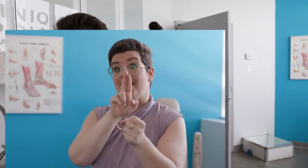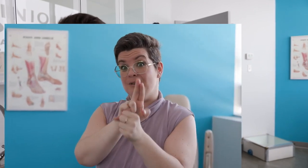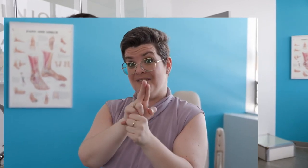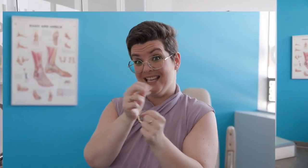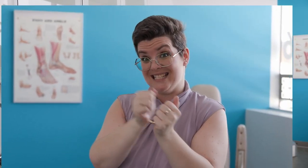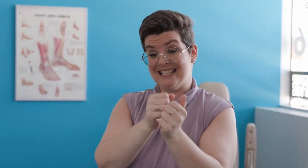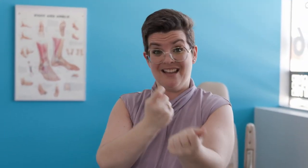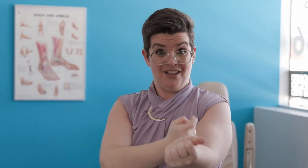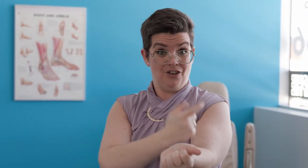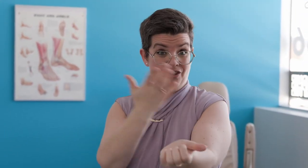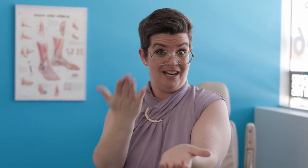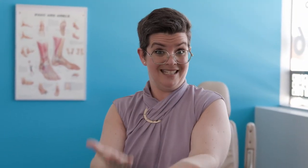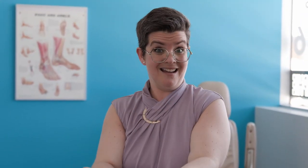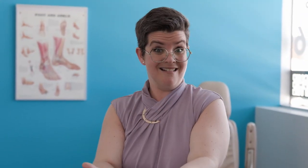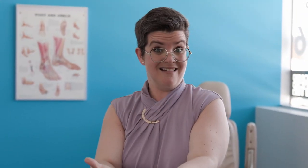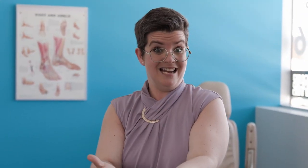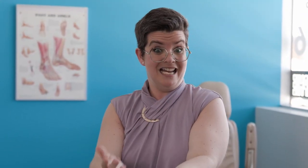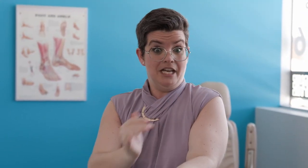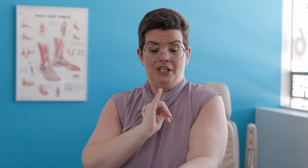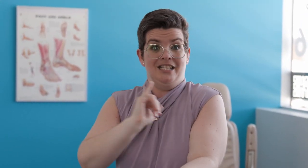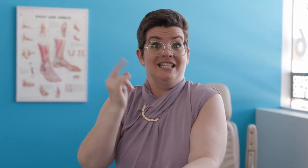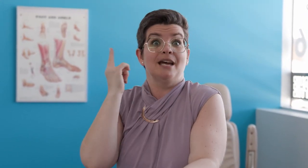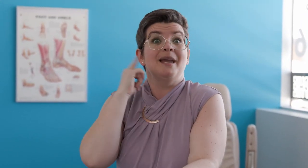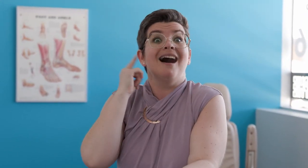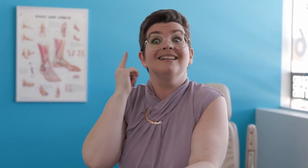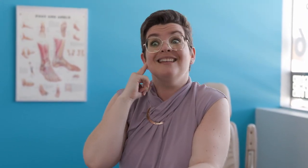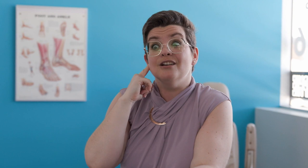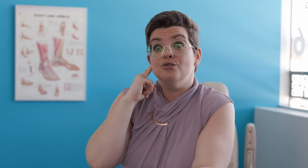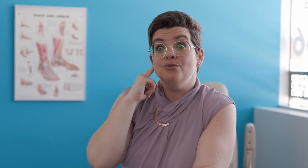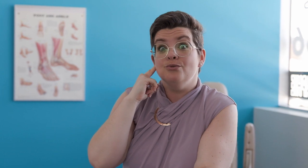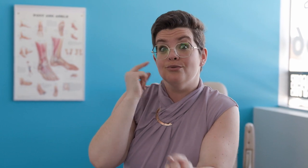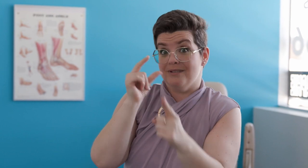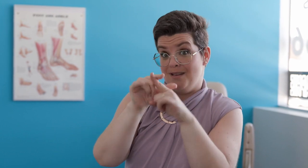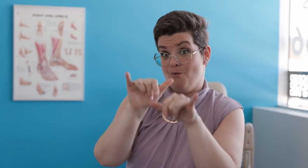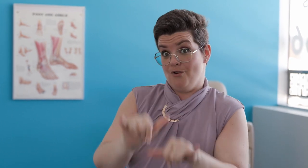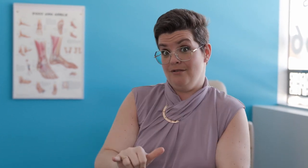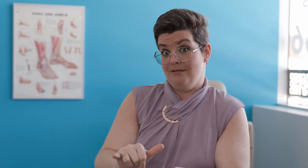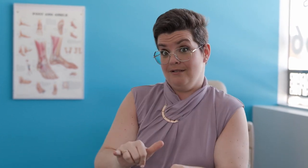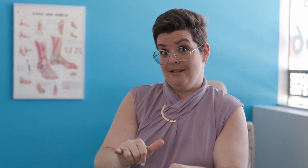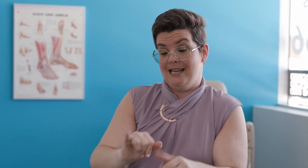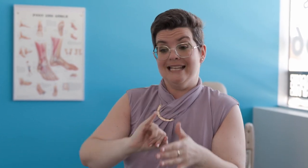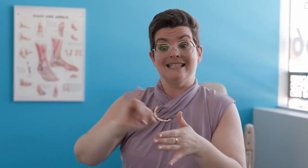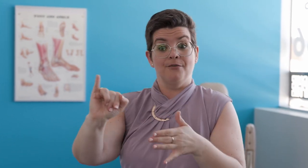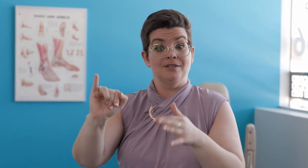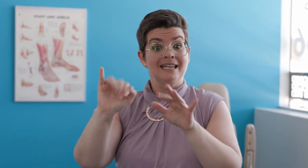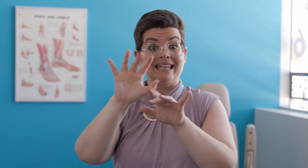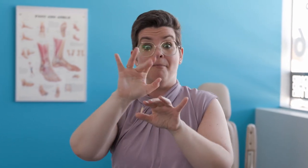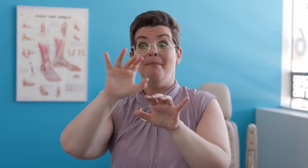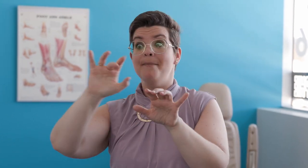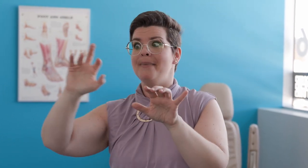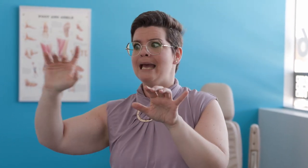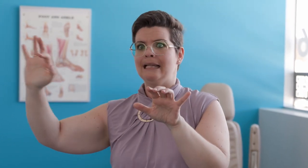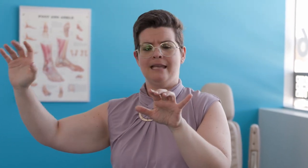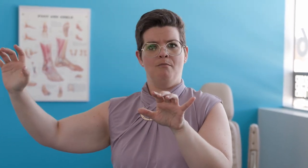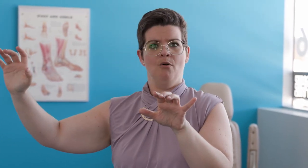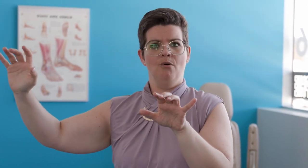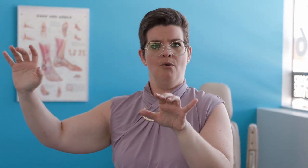à l'université avec Dre Lessard, je les ai jamais entendus, ces mots-là. Ça veut dire qu'elle m'épelle des mots